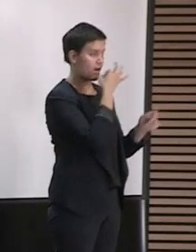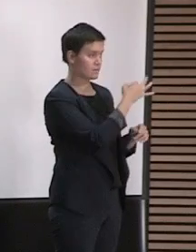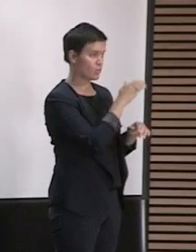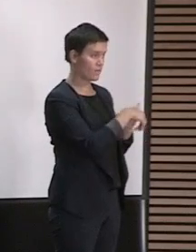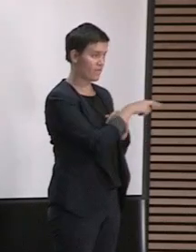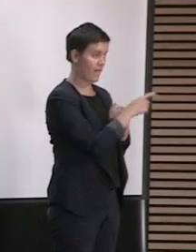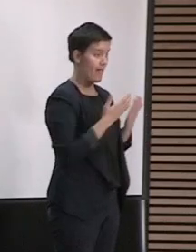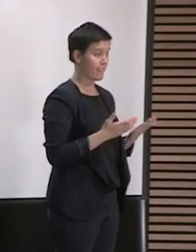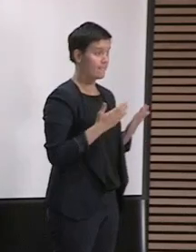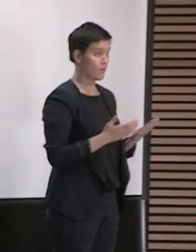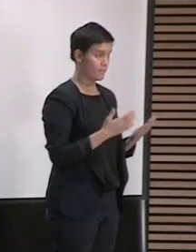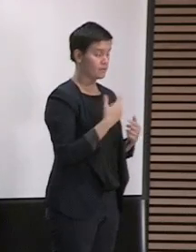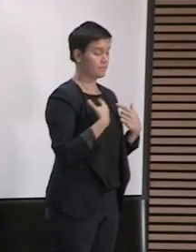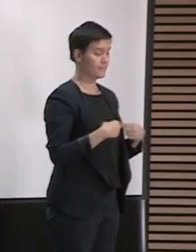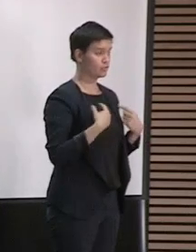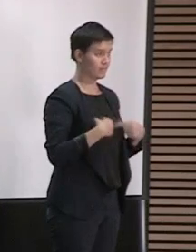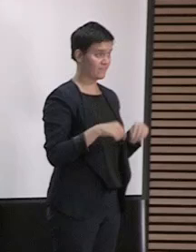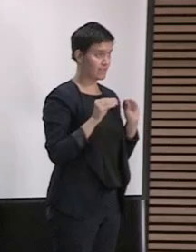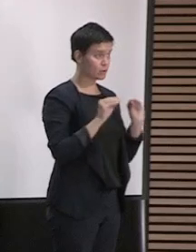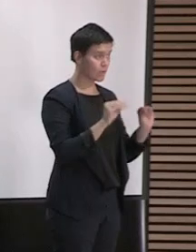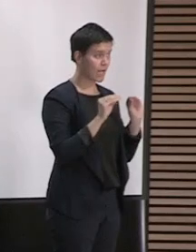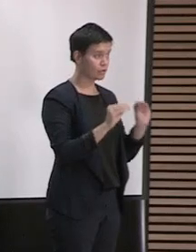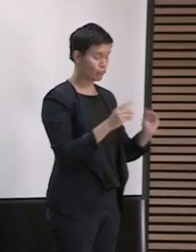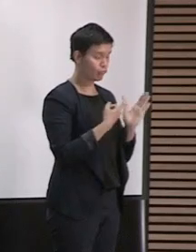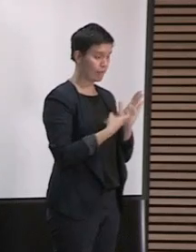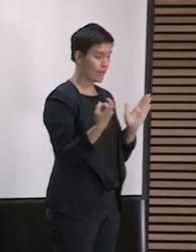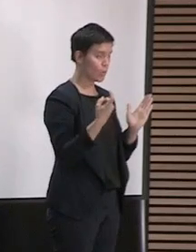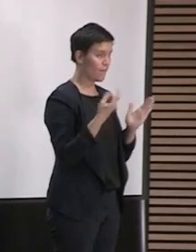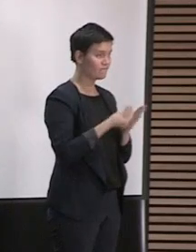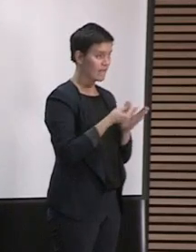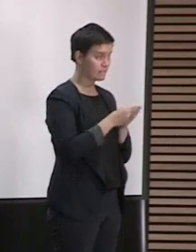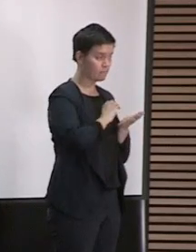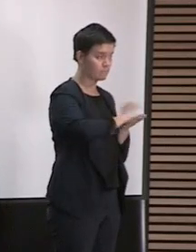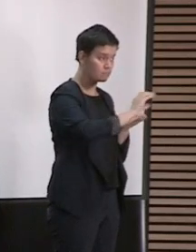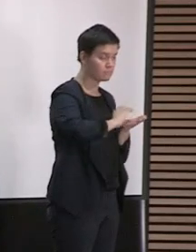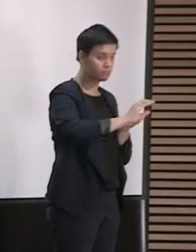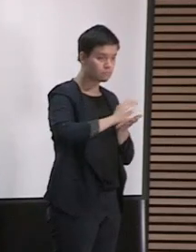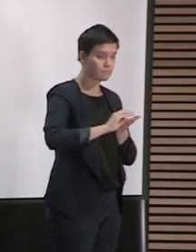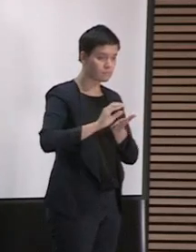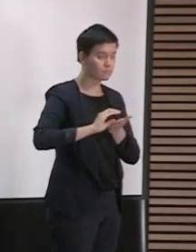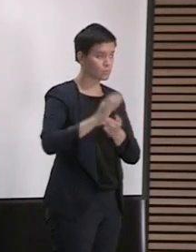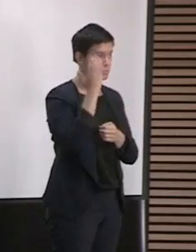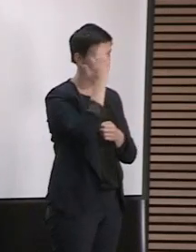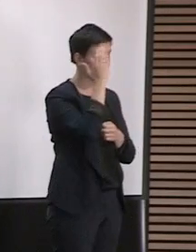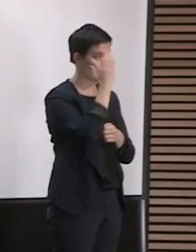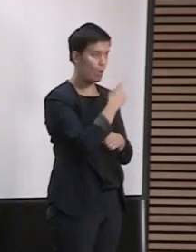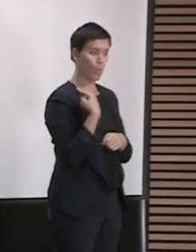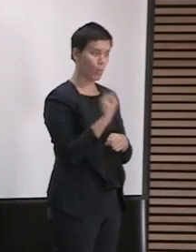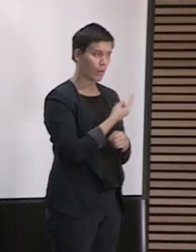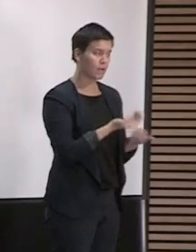He pono ano na te ao matauranga. Kei te mahi i runga